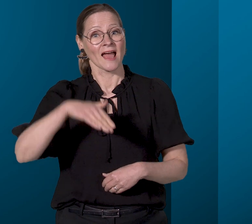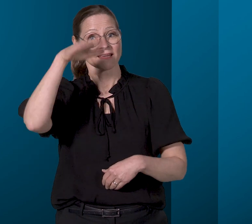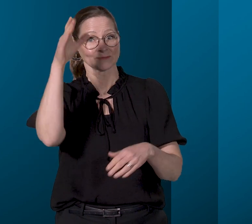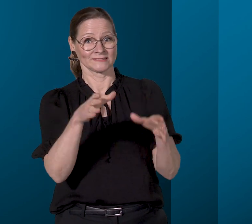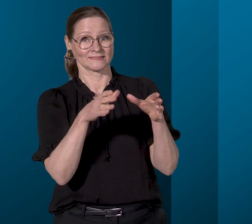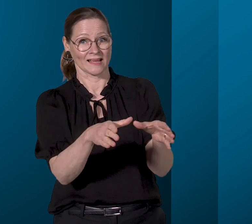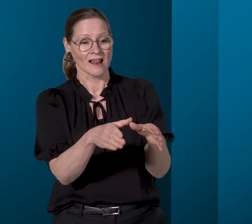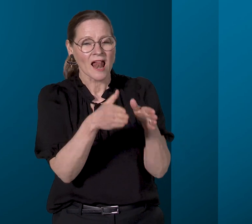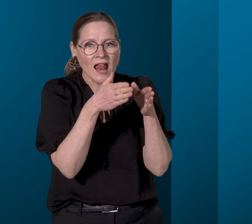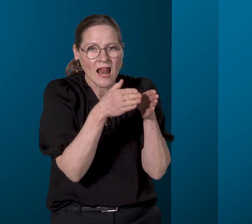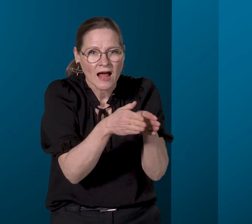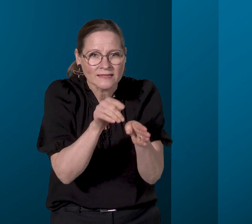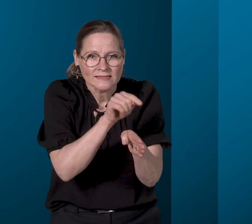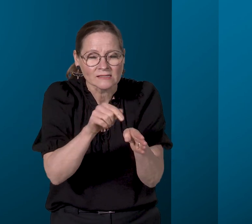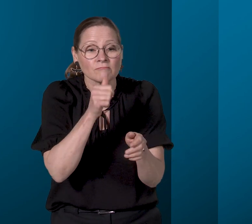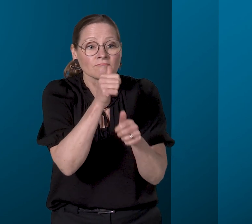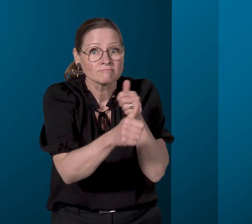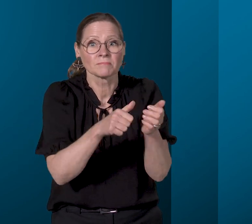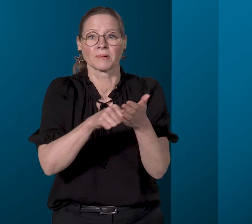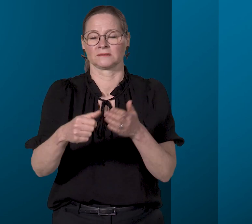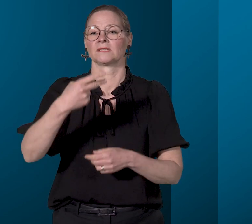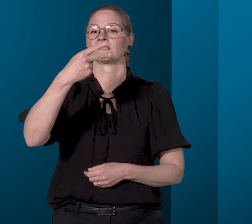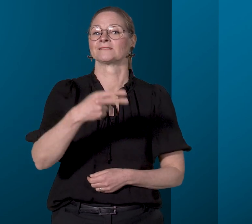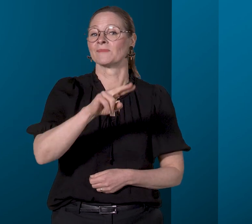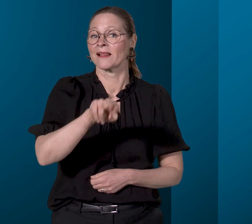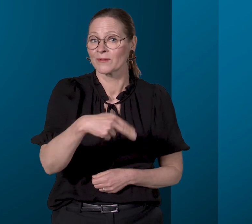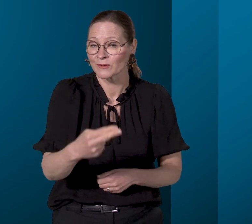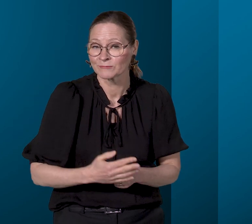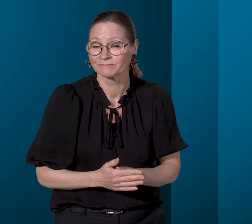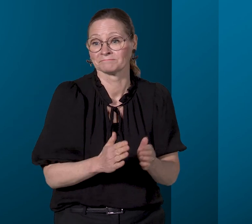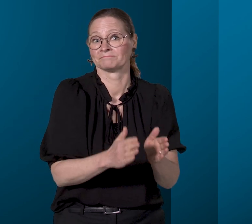Aikuisten sarjan lajikohtainen osallistumismaksu on 20 euroa -